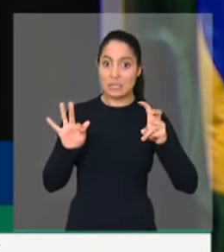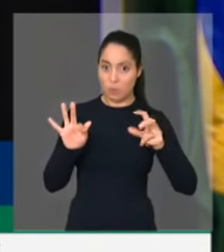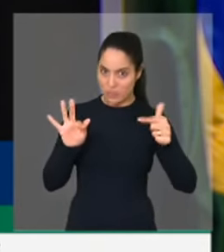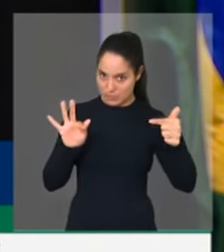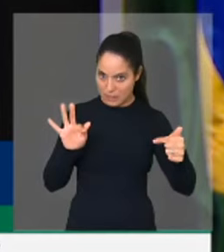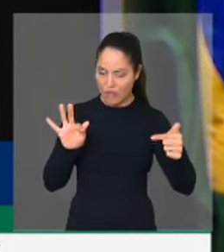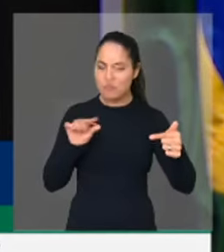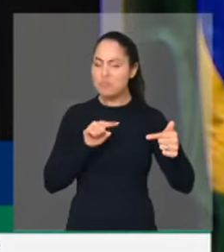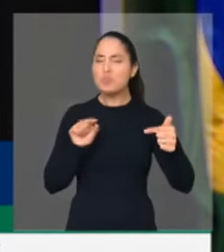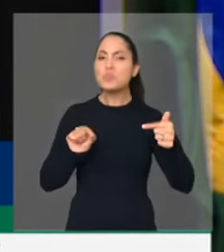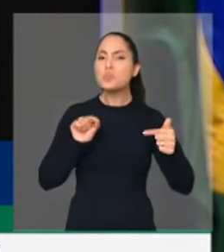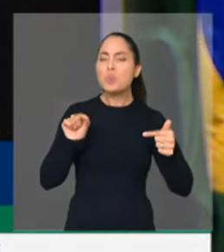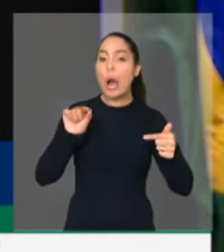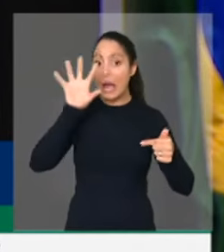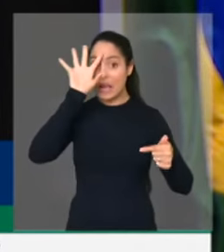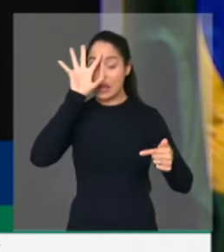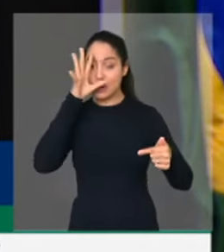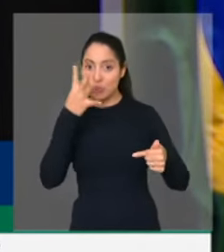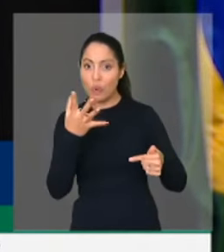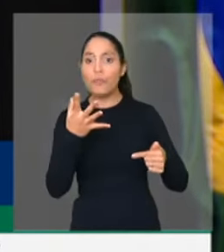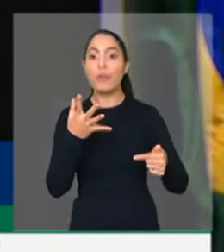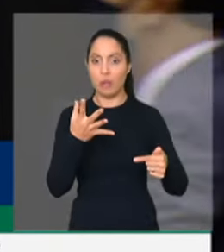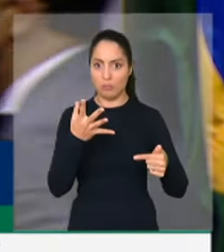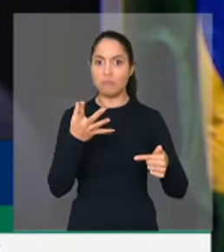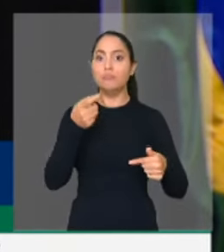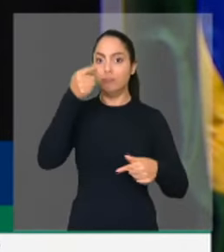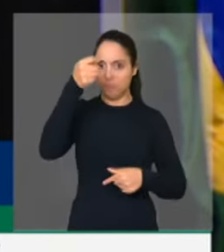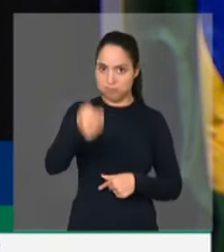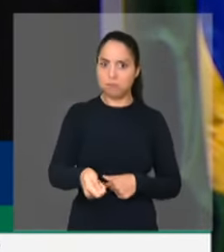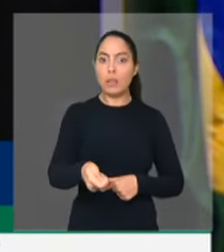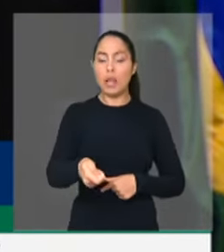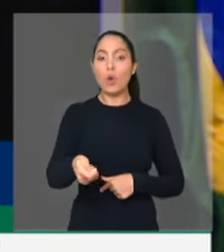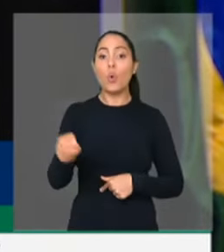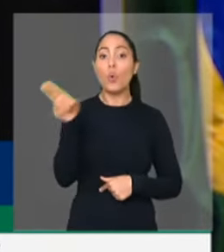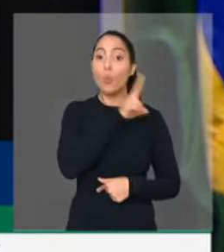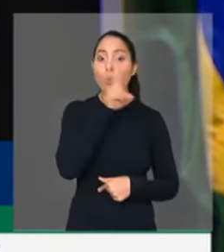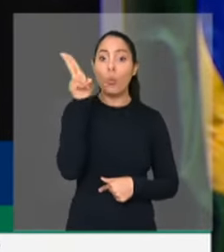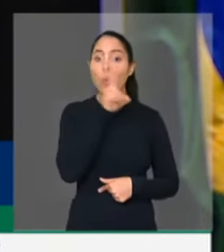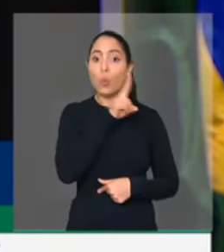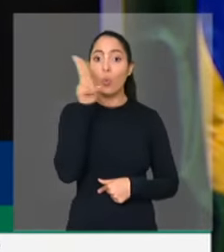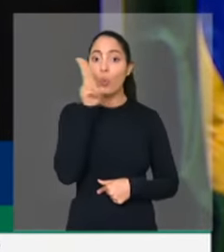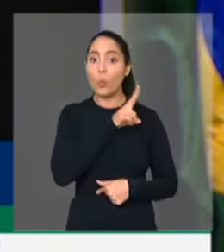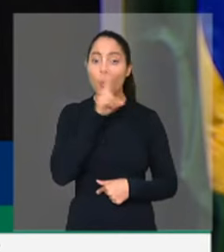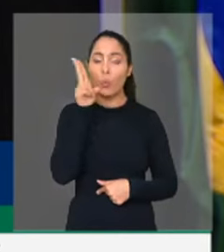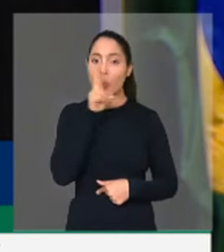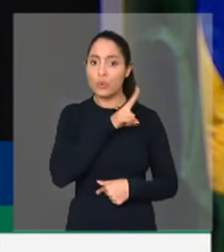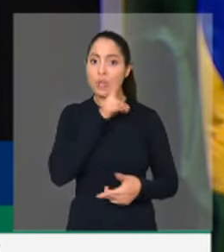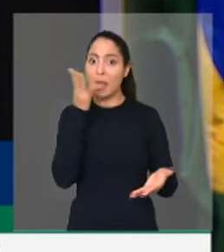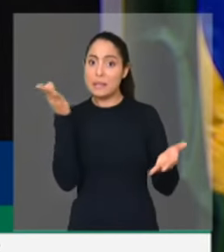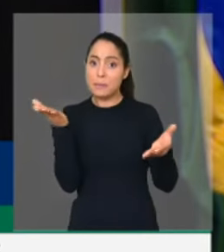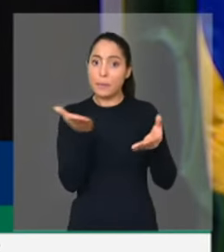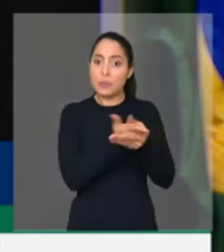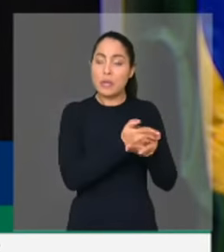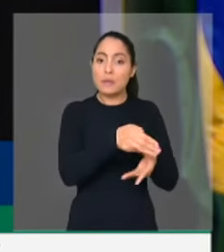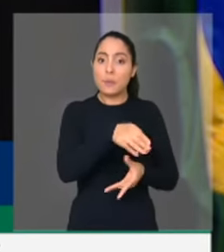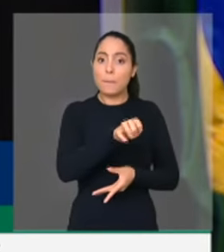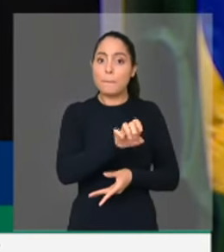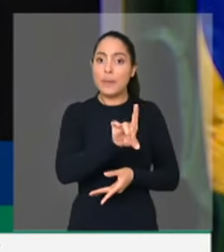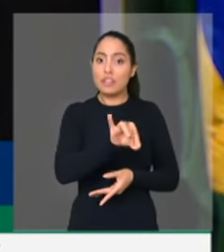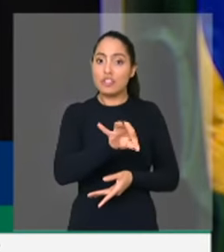A MEDIDA CAUTELAR QUE AFASTA A EXIGÊNCIA DE DEMONSTRAÇÃO DE ADEQUAÇÃO ORÇAMENTÁRIA E FINANCEIRA EM RELAÇÃO É CRIAÇÃO E EXPANSÃO DE PROGRAMAS PÚBLICOS DESTINADOS